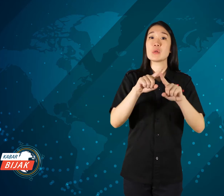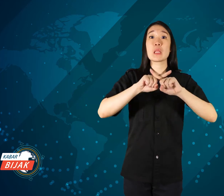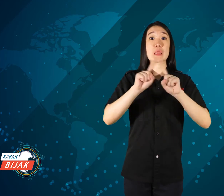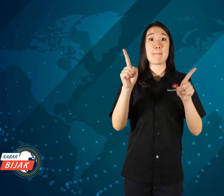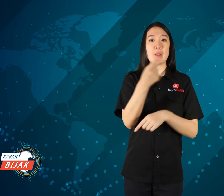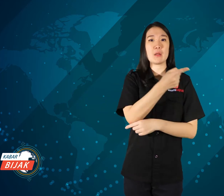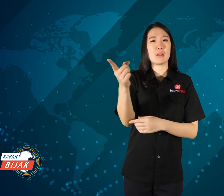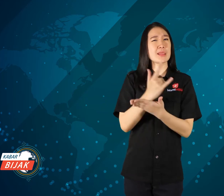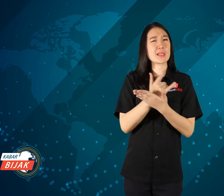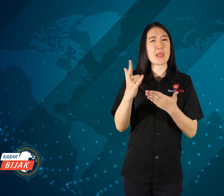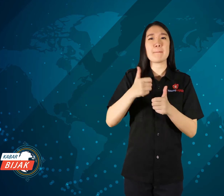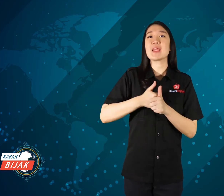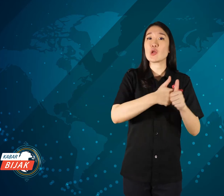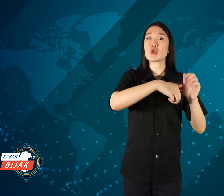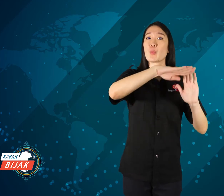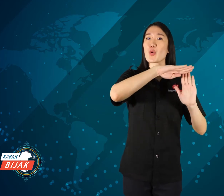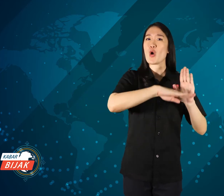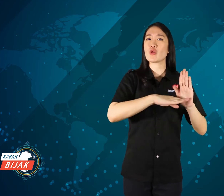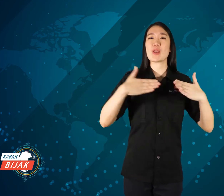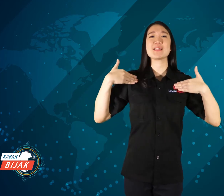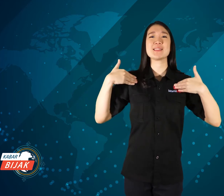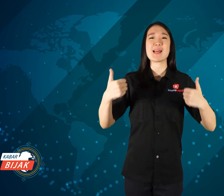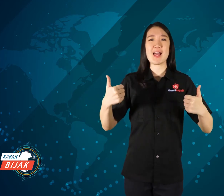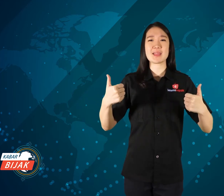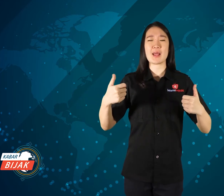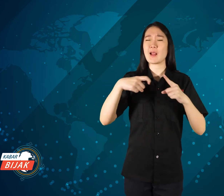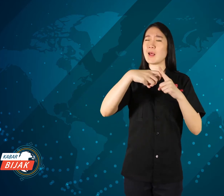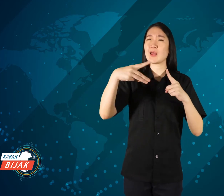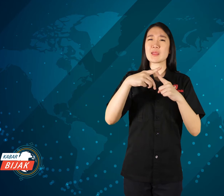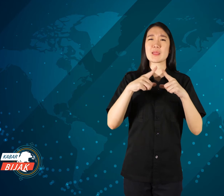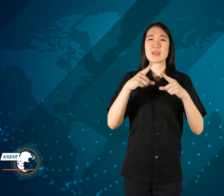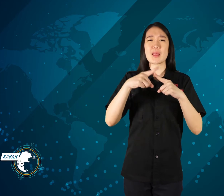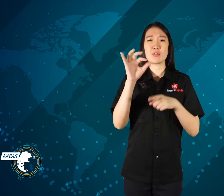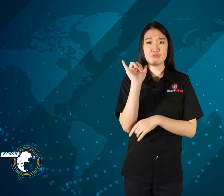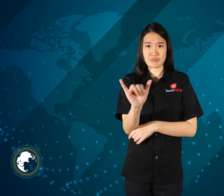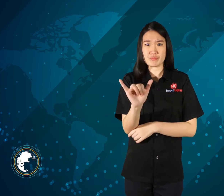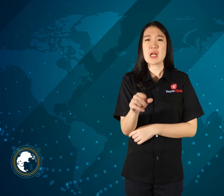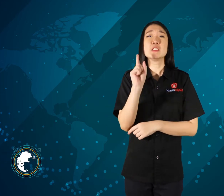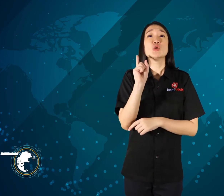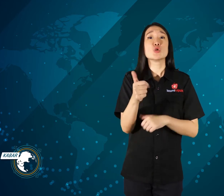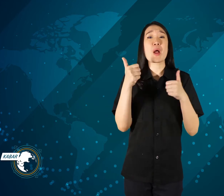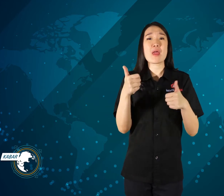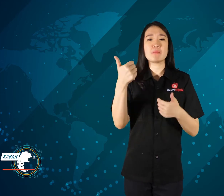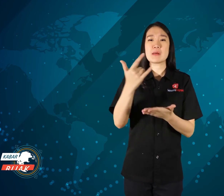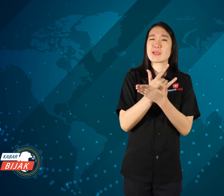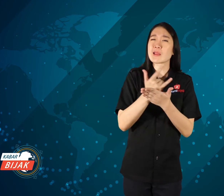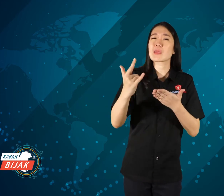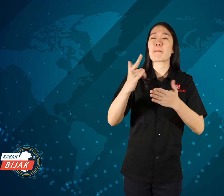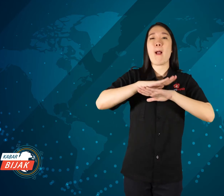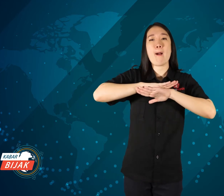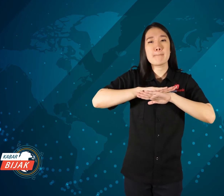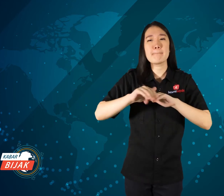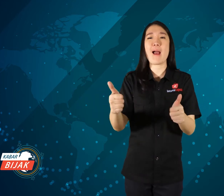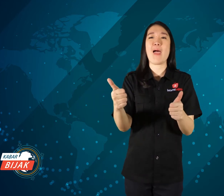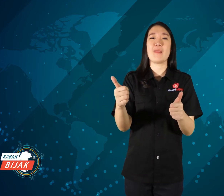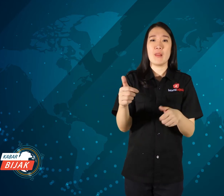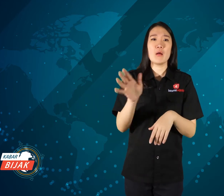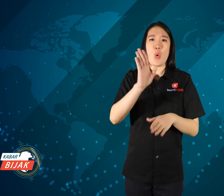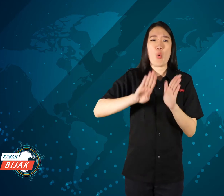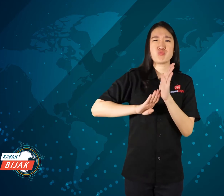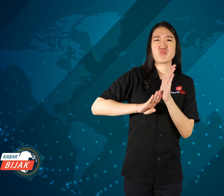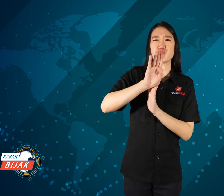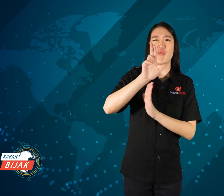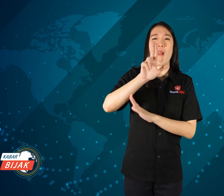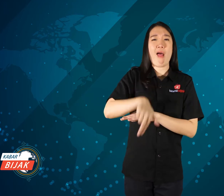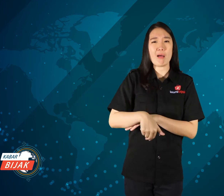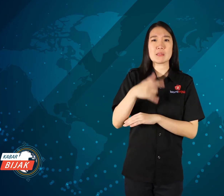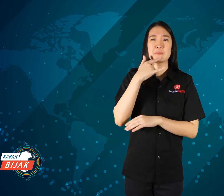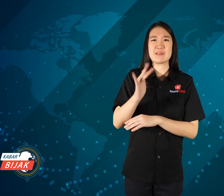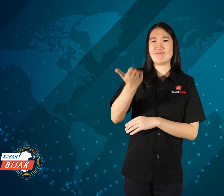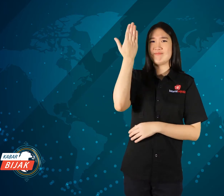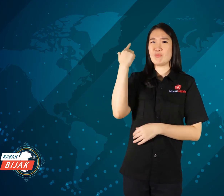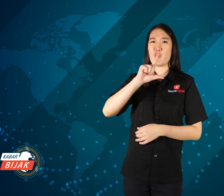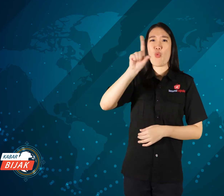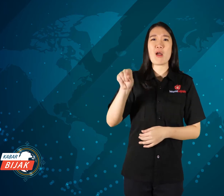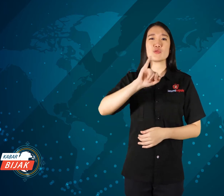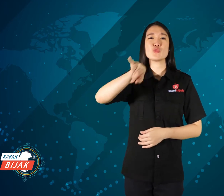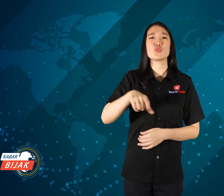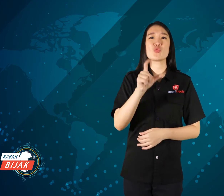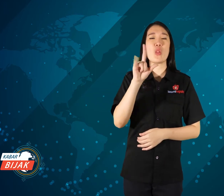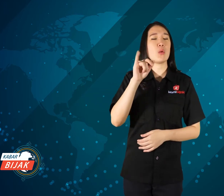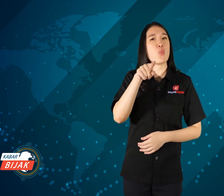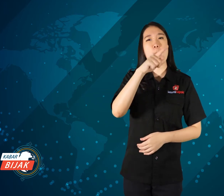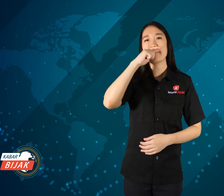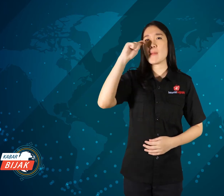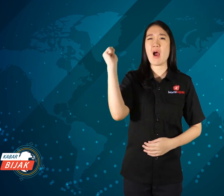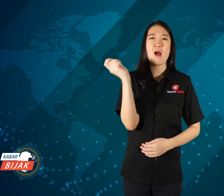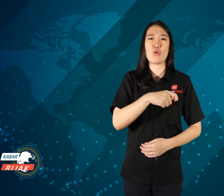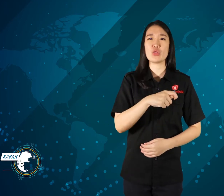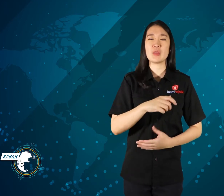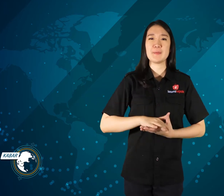tapi kita tetap prokes ketat ya, supaya tetap aman dan tidak melonjak lagi seperti waktu Juli itu mengerikan.